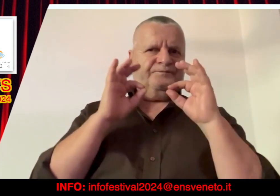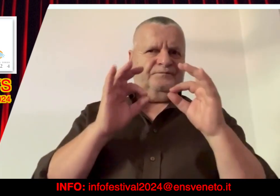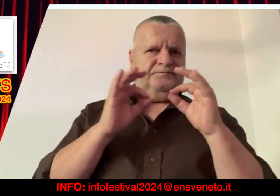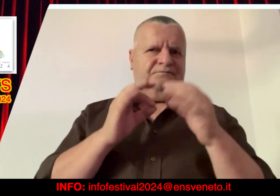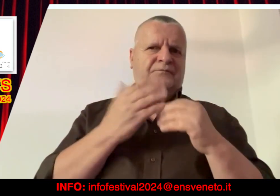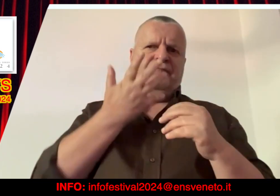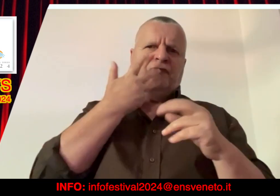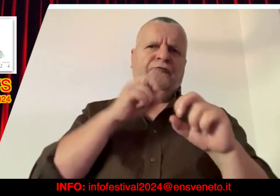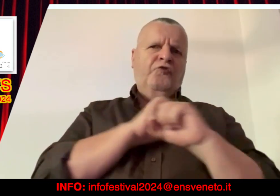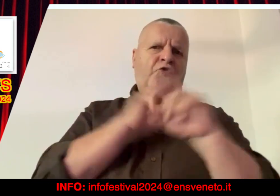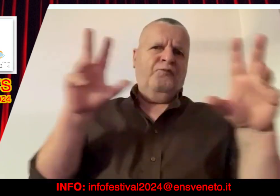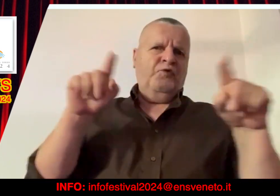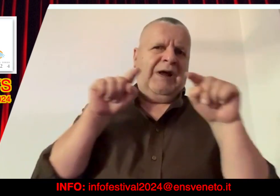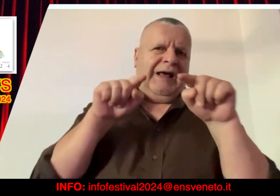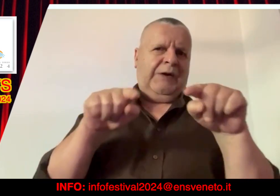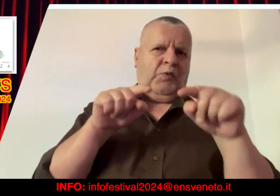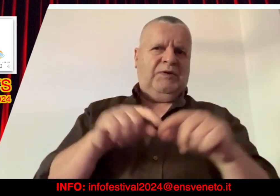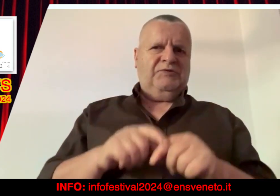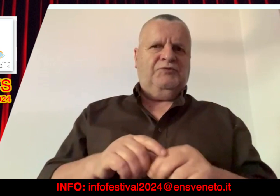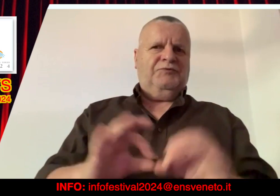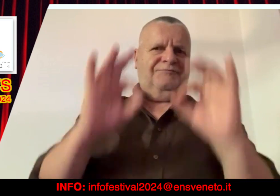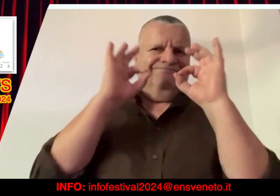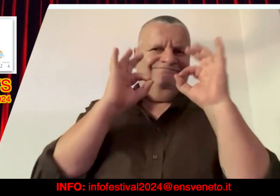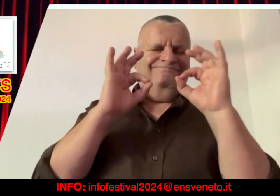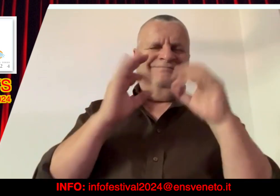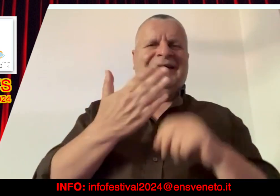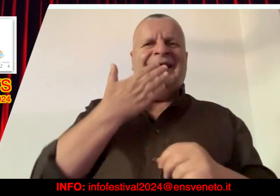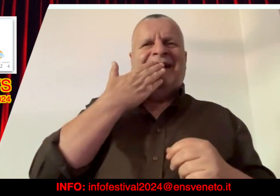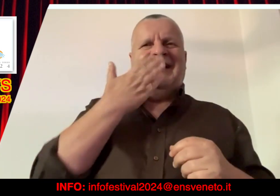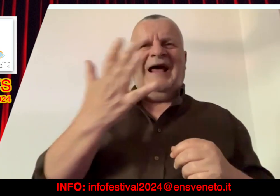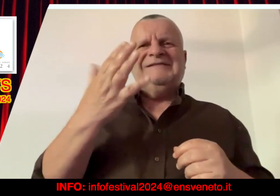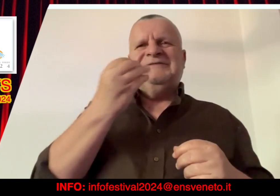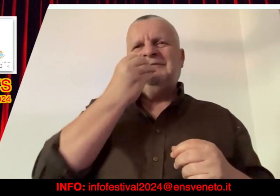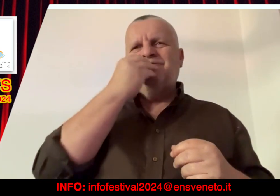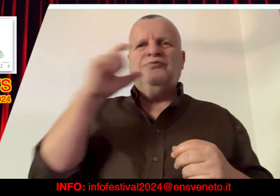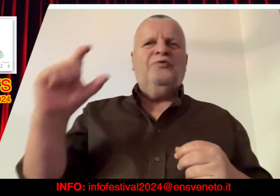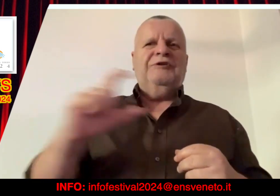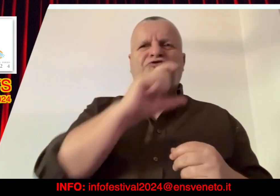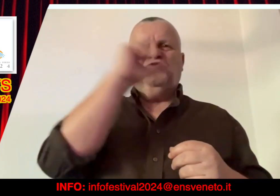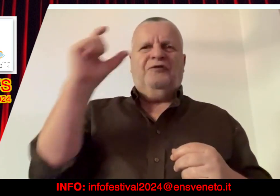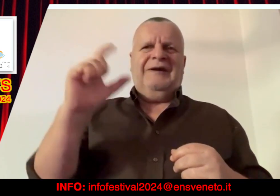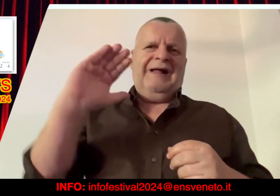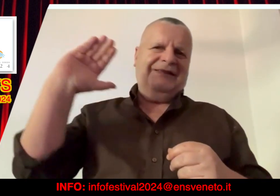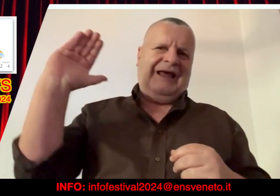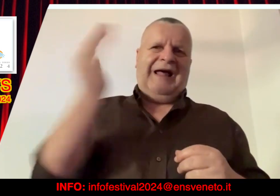Volevo comunicarvi questo, grazie e buona giornata a tutti